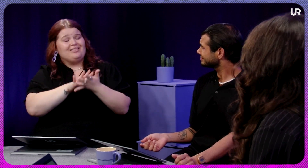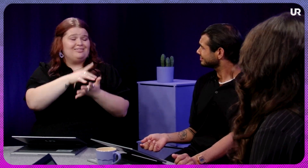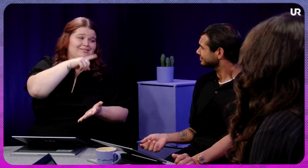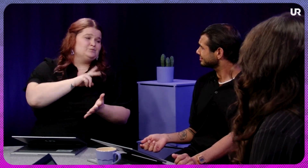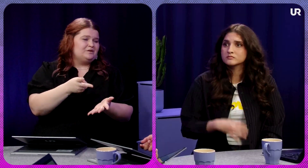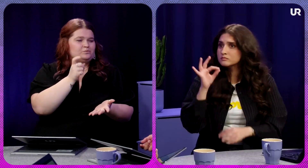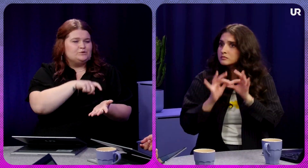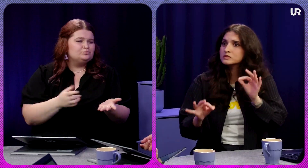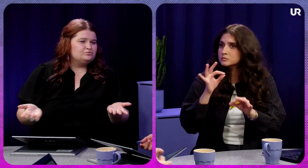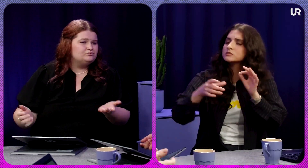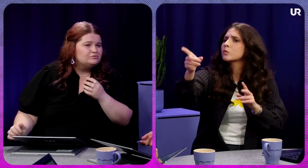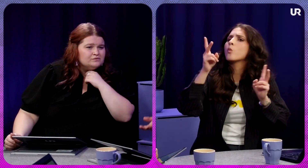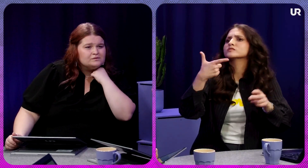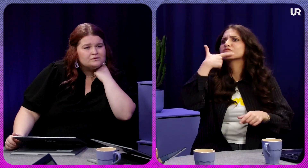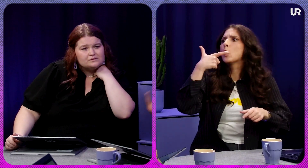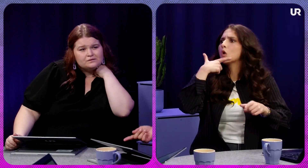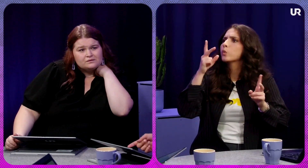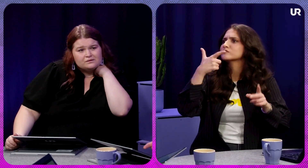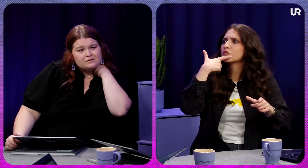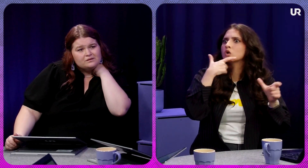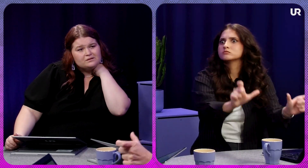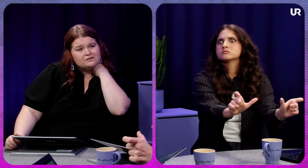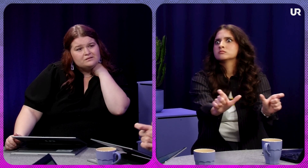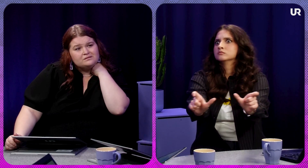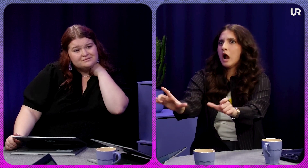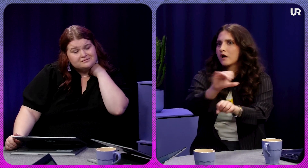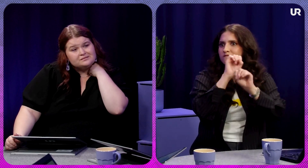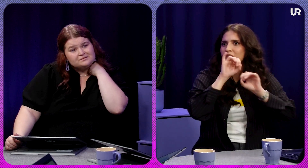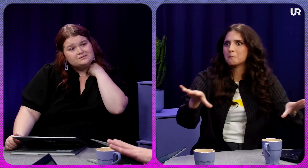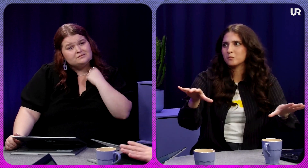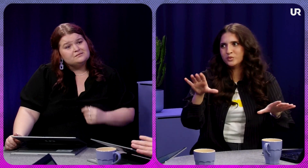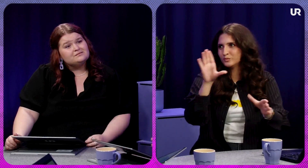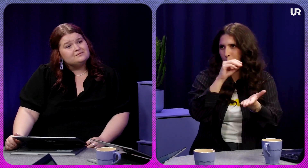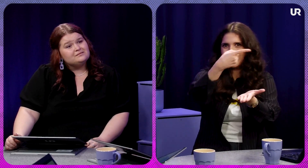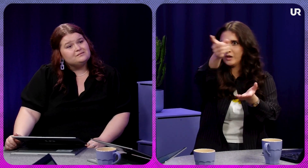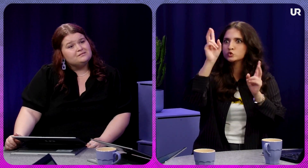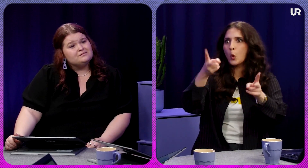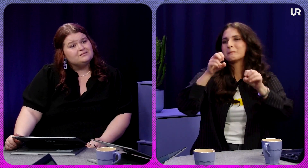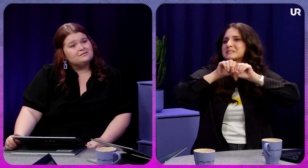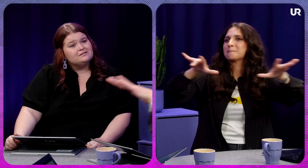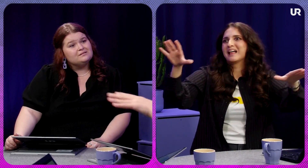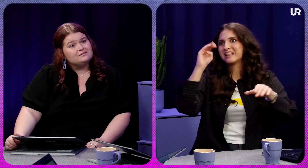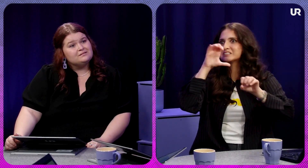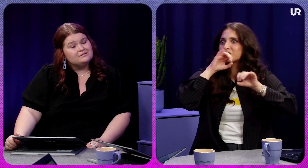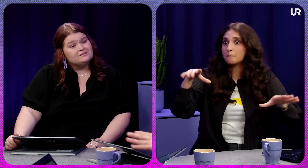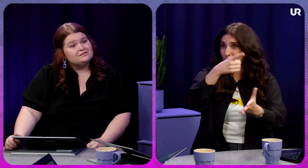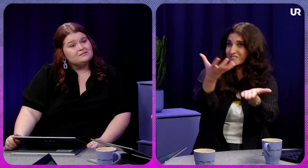Jessica: Exakt! Det är också farligt att spärra av all information, för då vinner de! De som sprider desinformation.